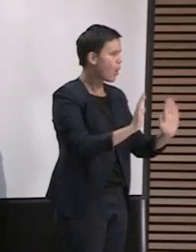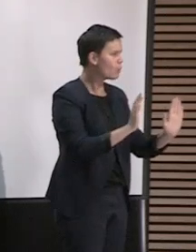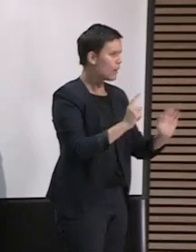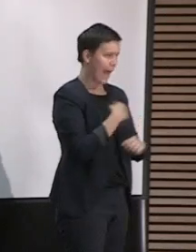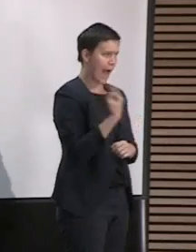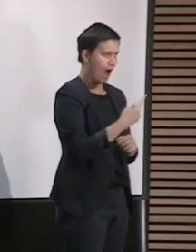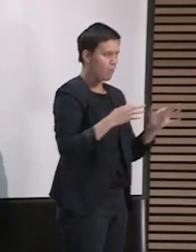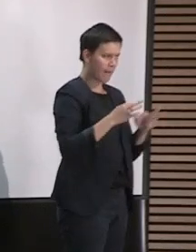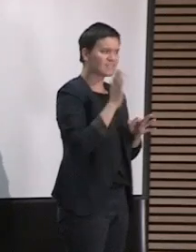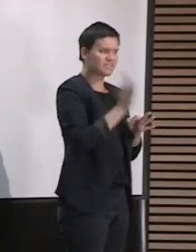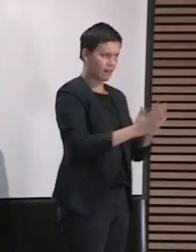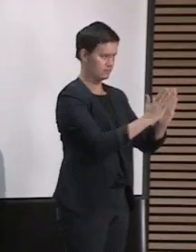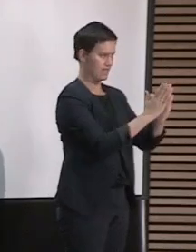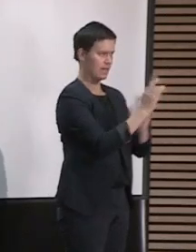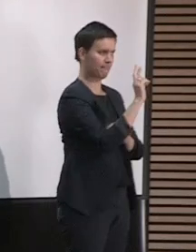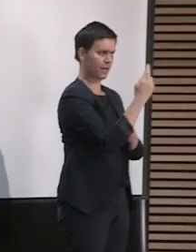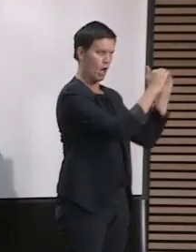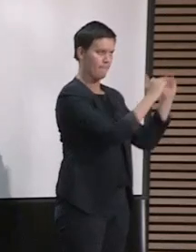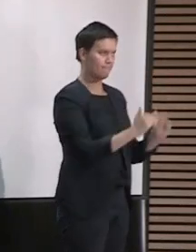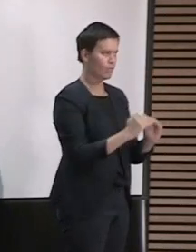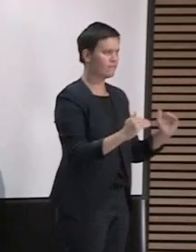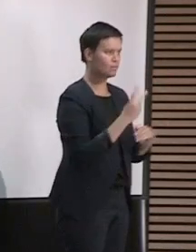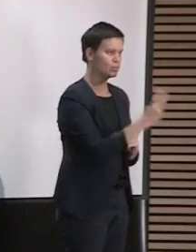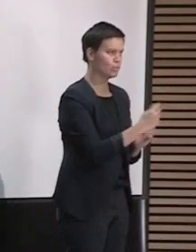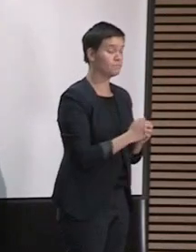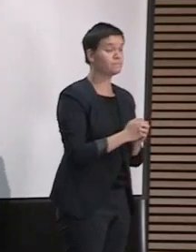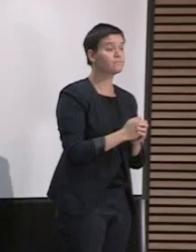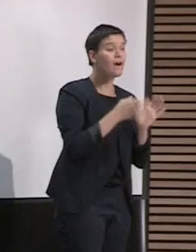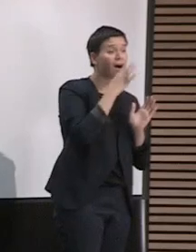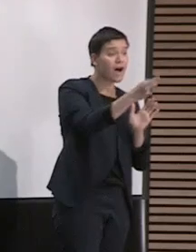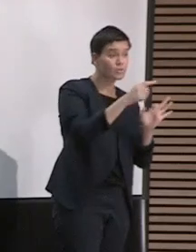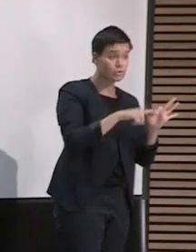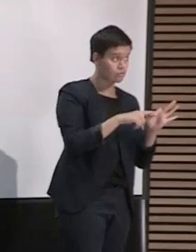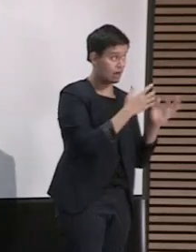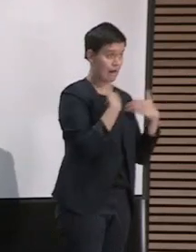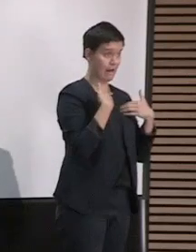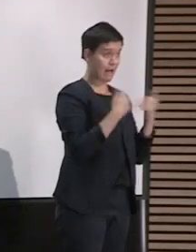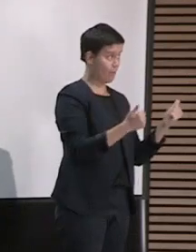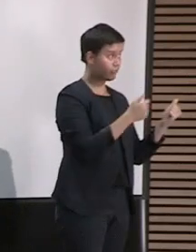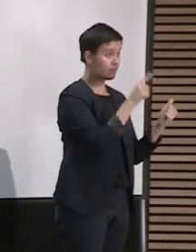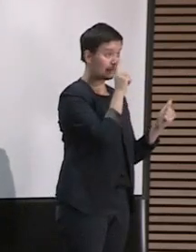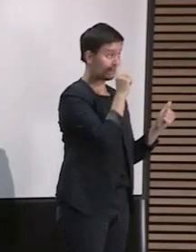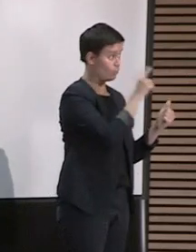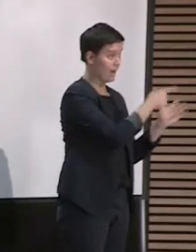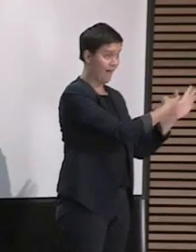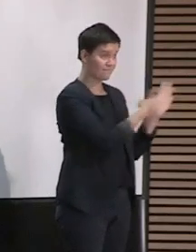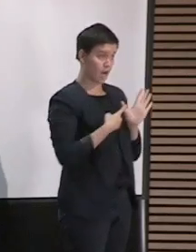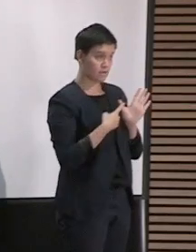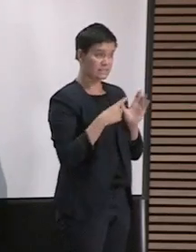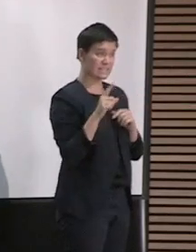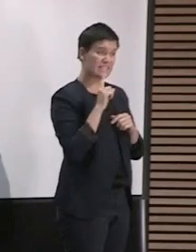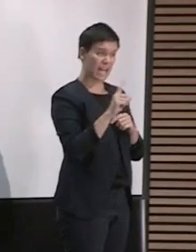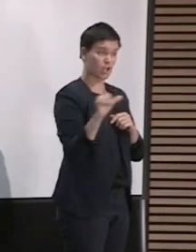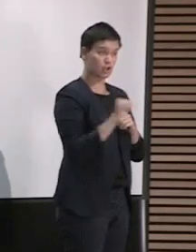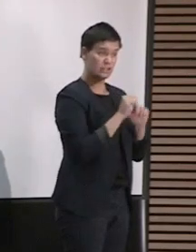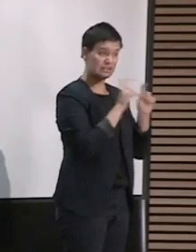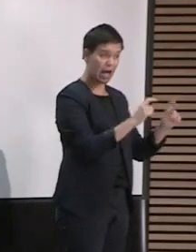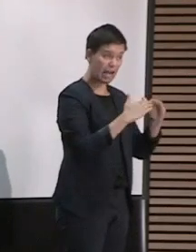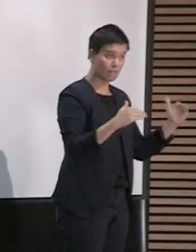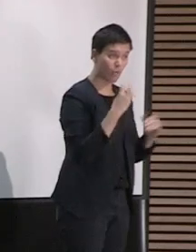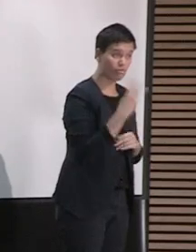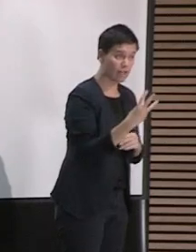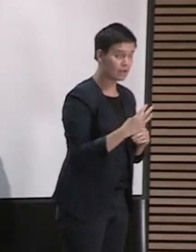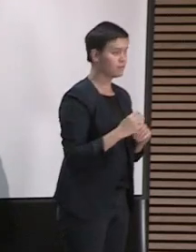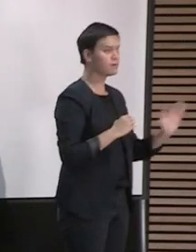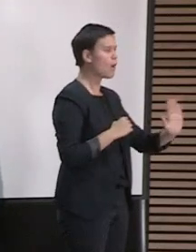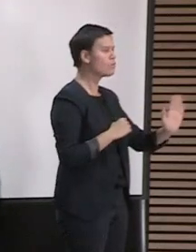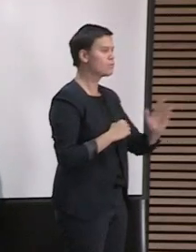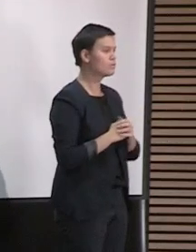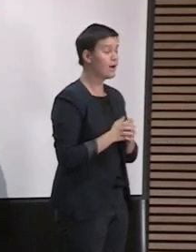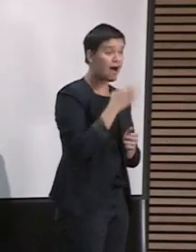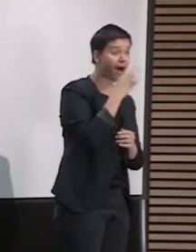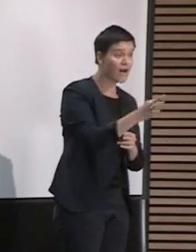ira, kei whea uaua. Ki te rapu